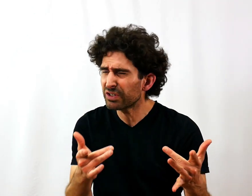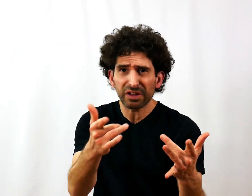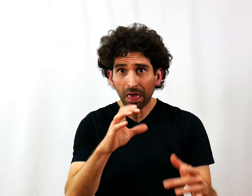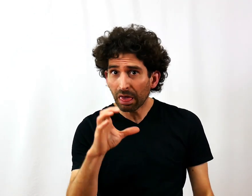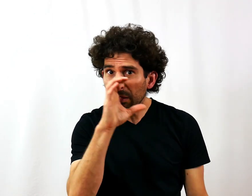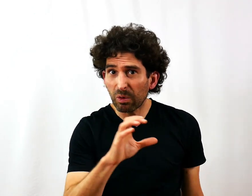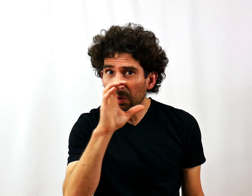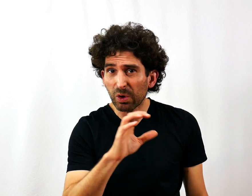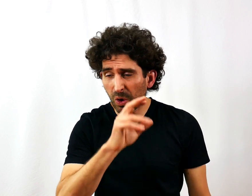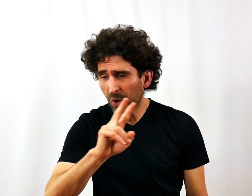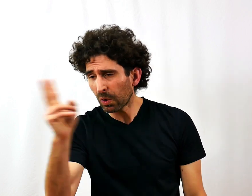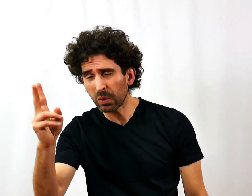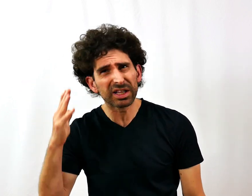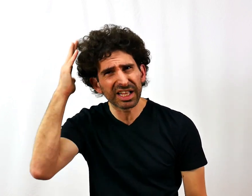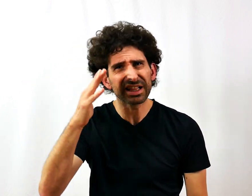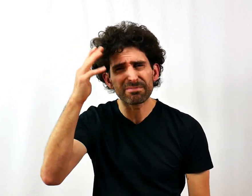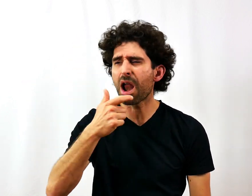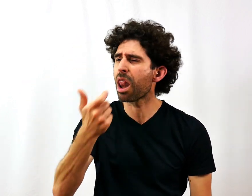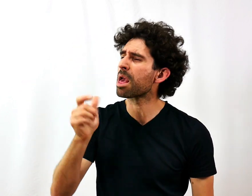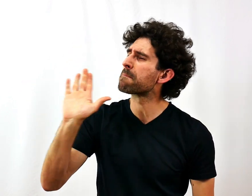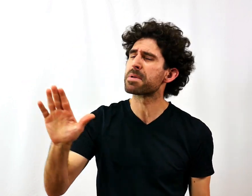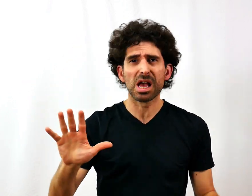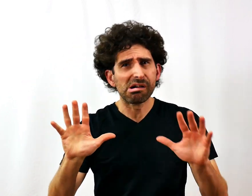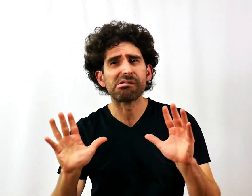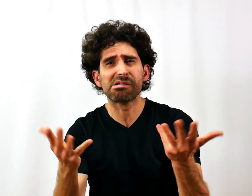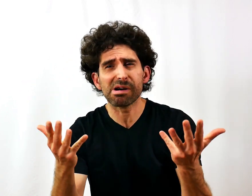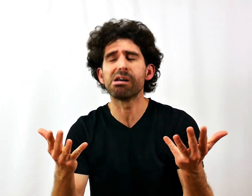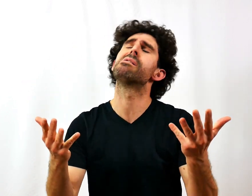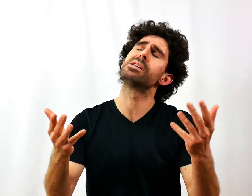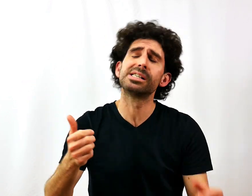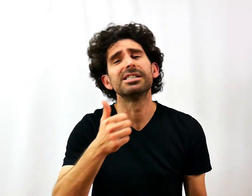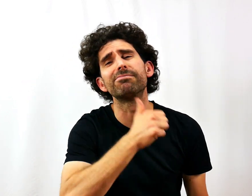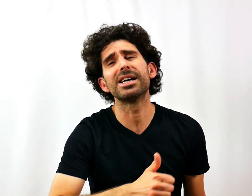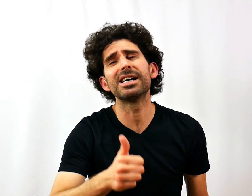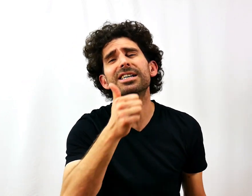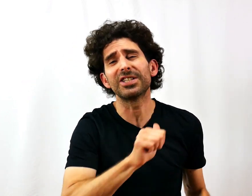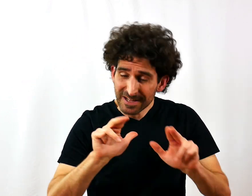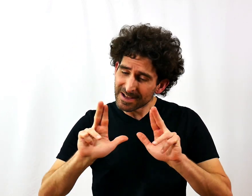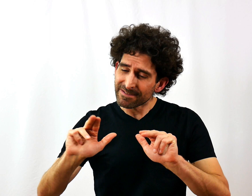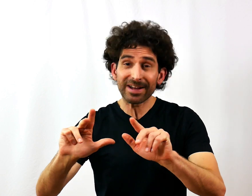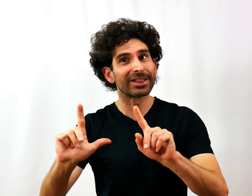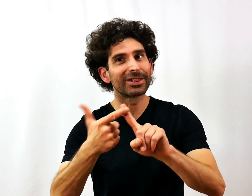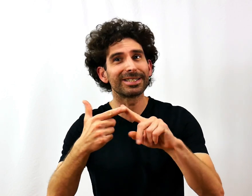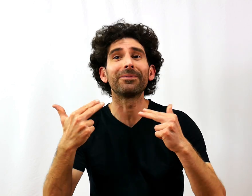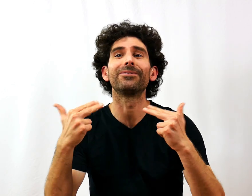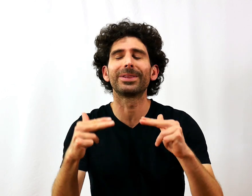Curieux d'en savoir plus sur la langue d'autres animaux ? Patience, la deuxième vidéo sortira bientôt.